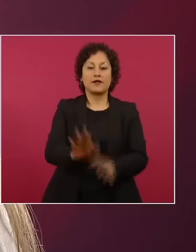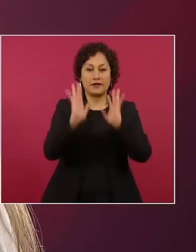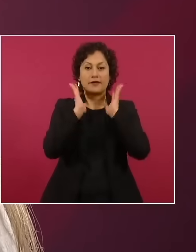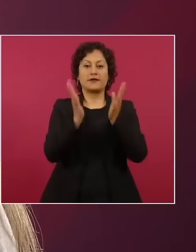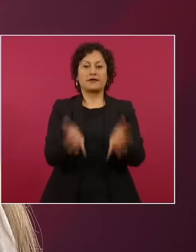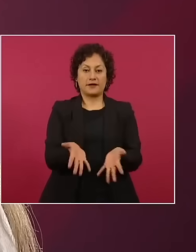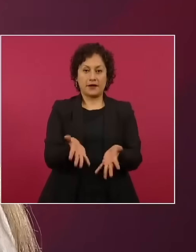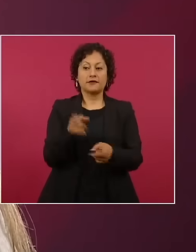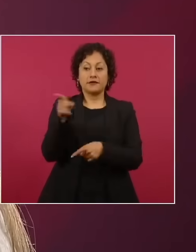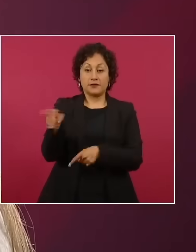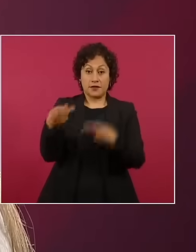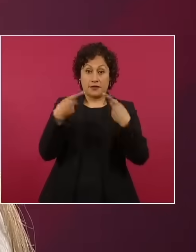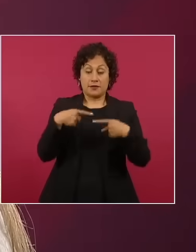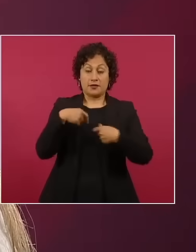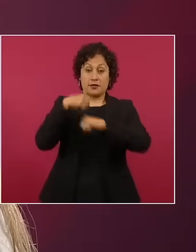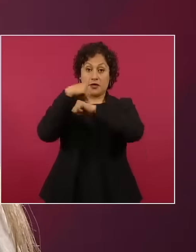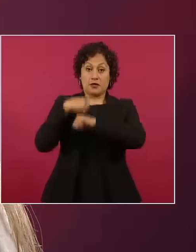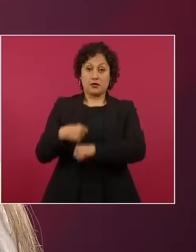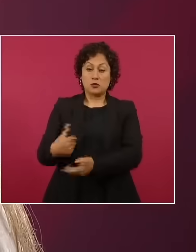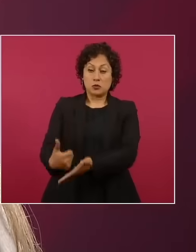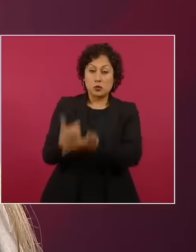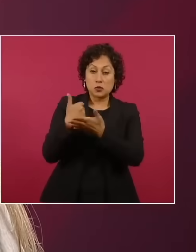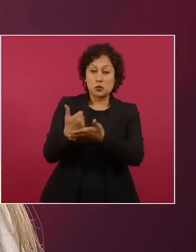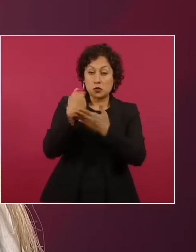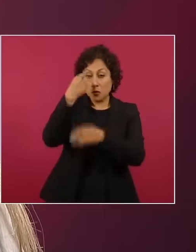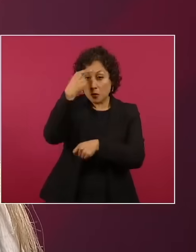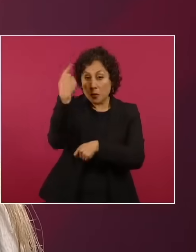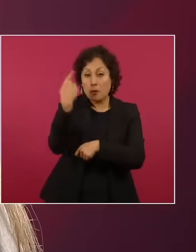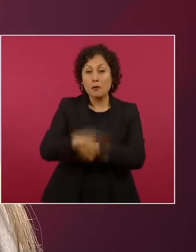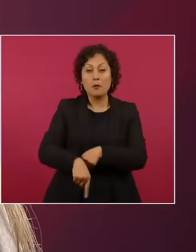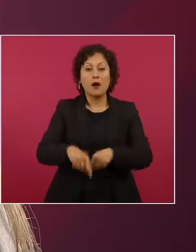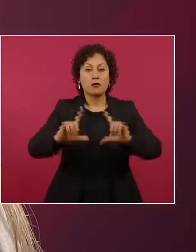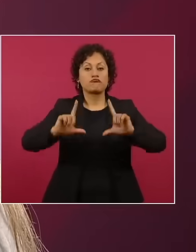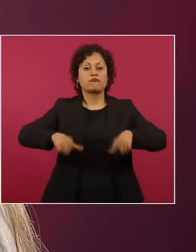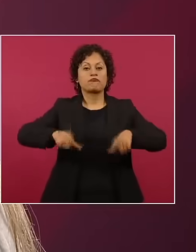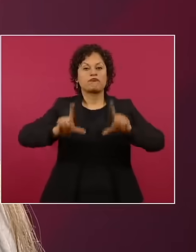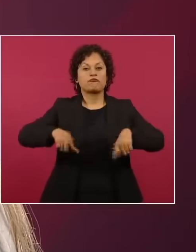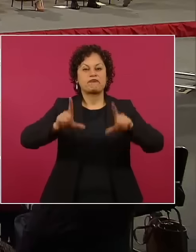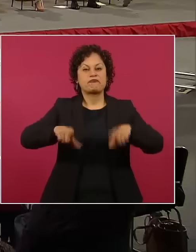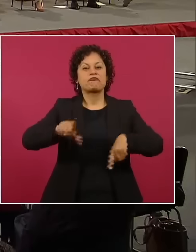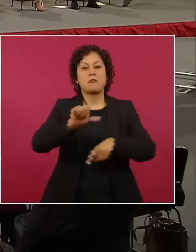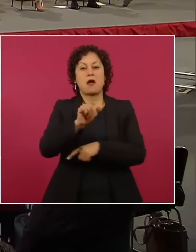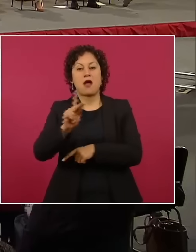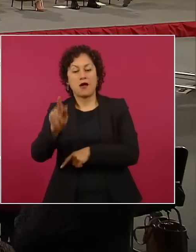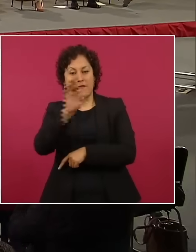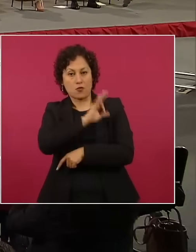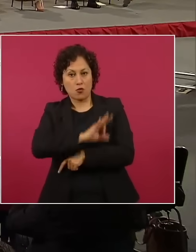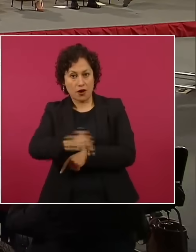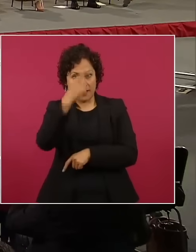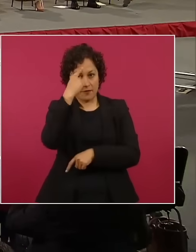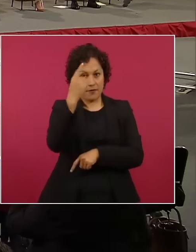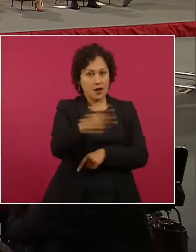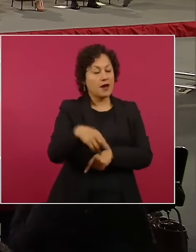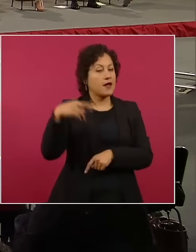y nos ayudó precisamente a desarrollar esta manera de envío ¿qué van a lograr más pesos por